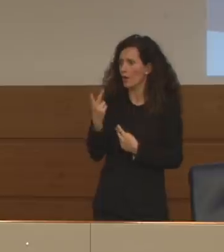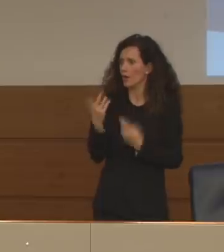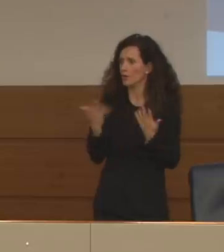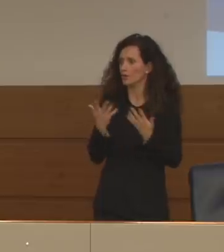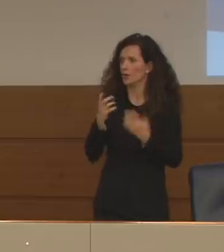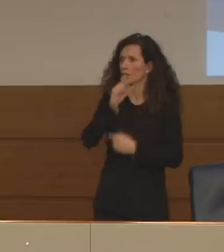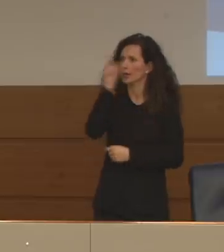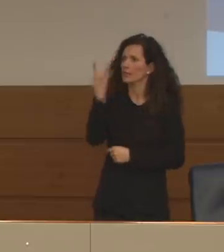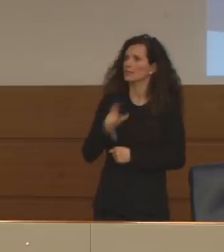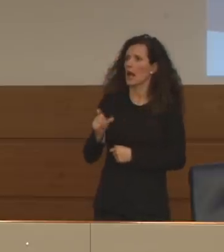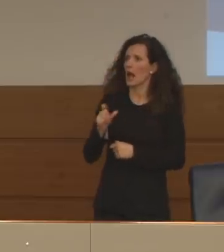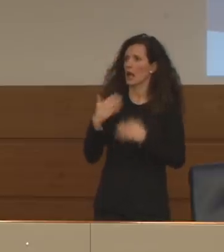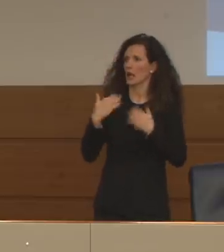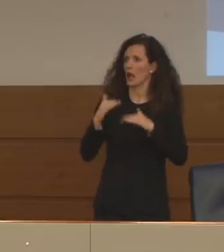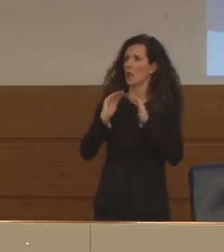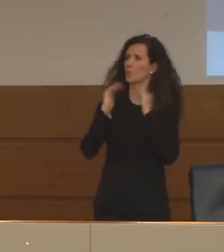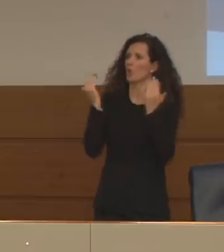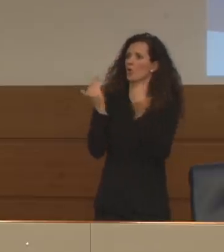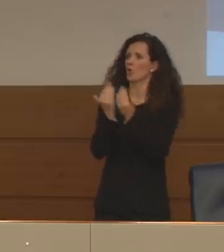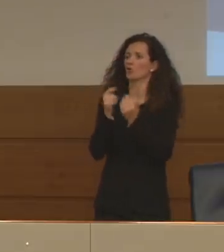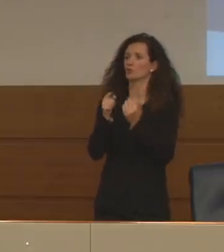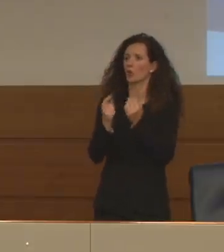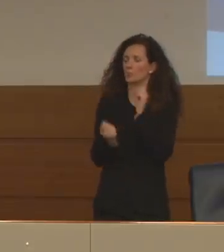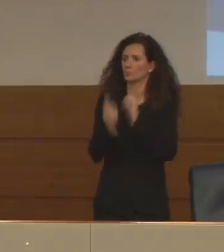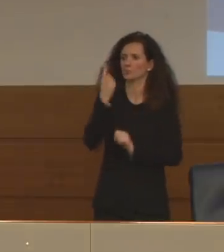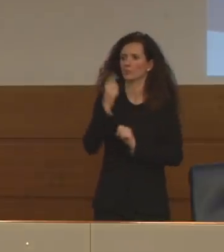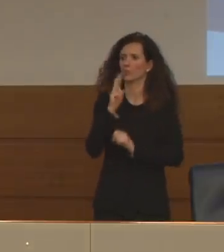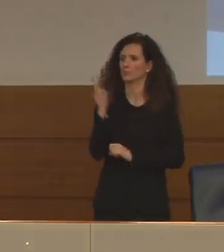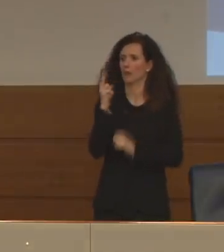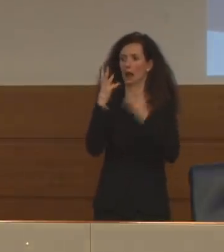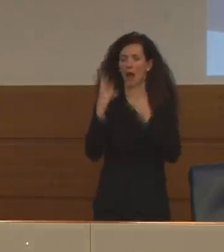Ma guardi, un caso mondiale anche qui in senso positivo, permetta di dirlo,